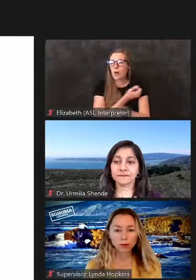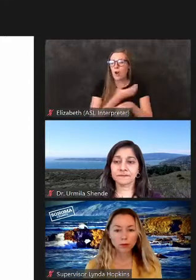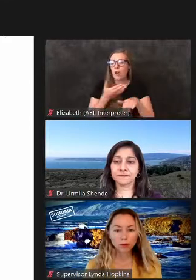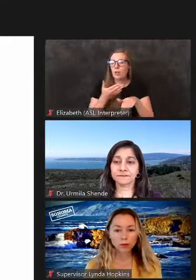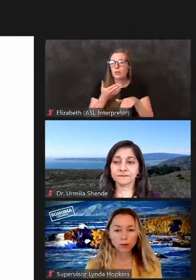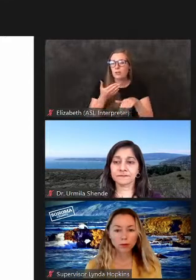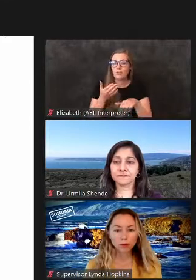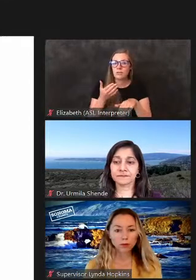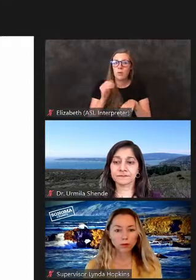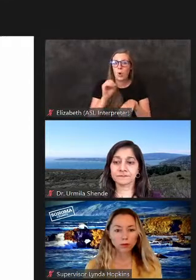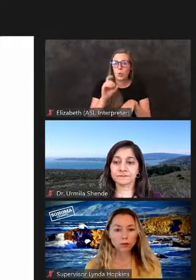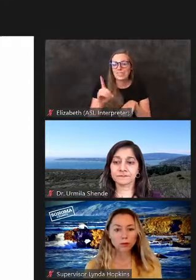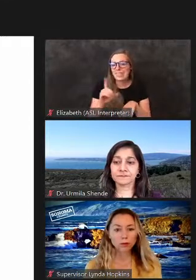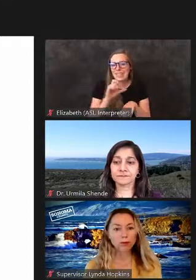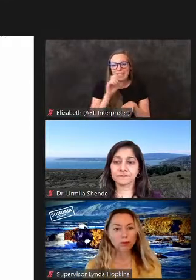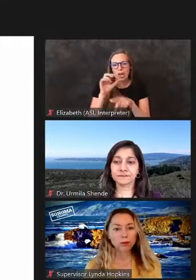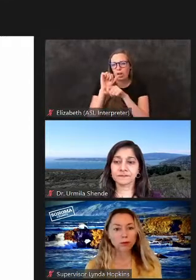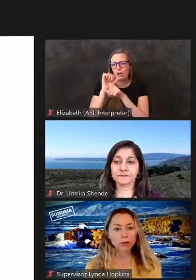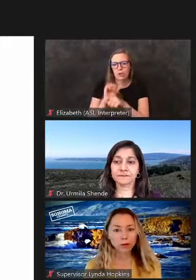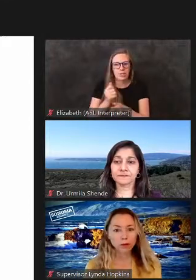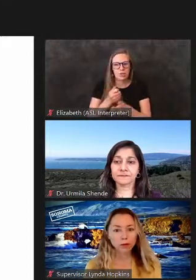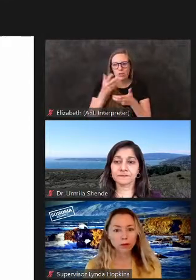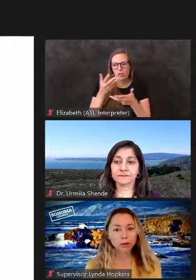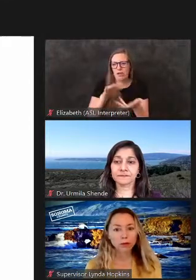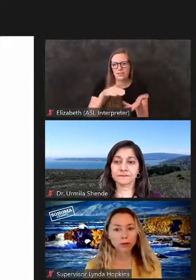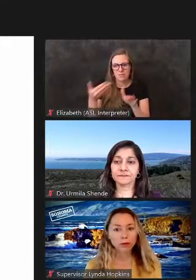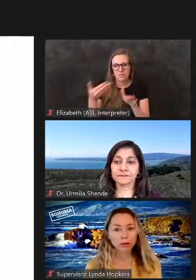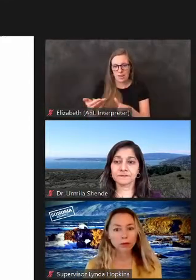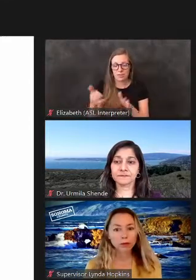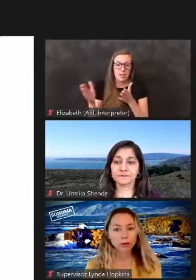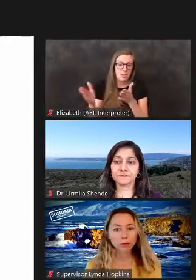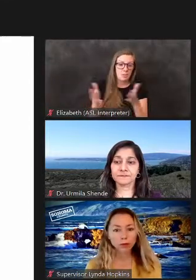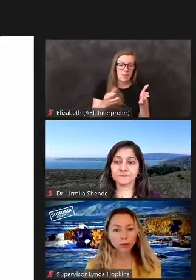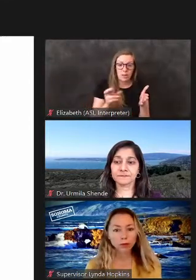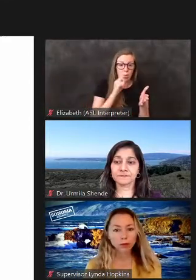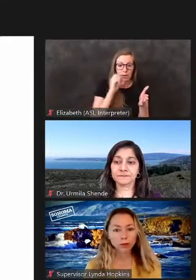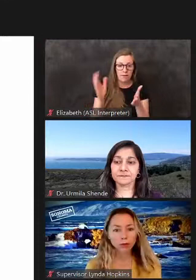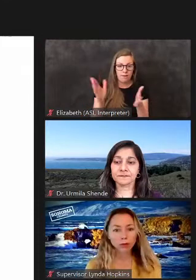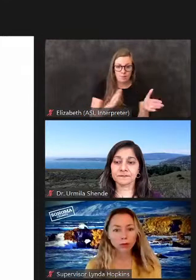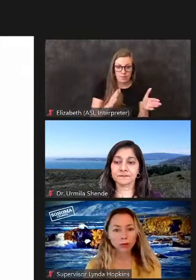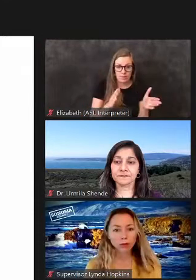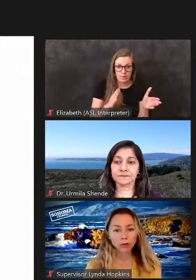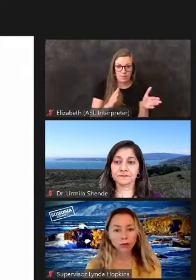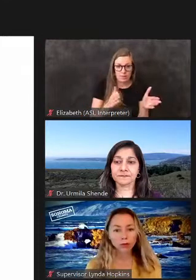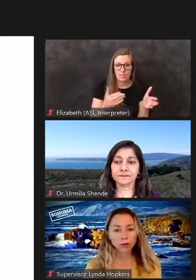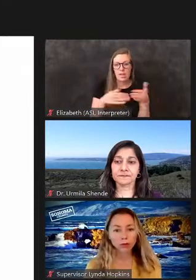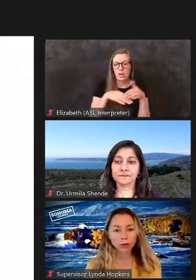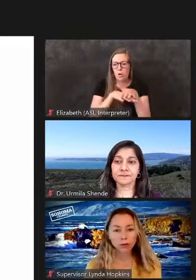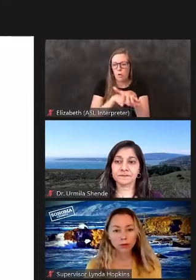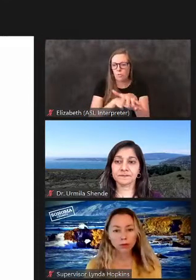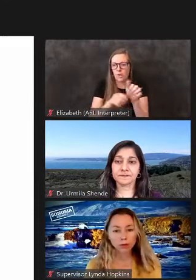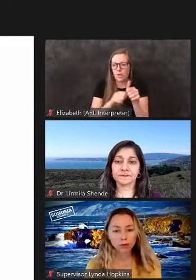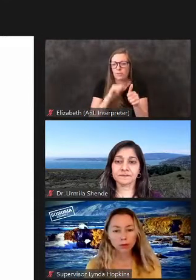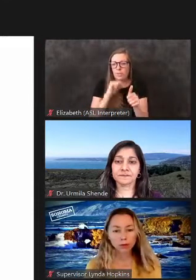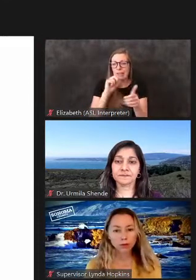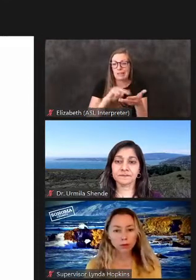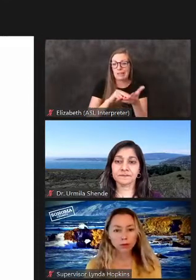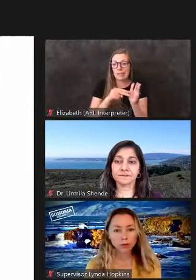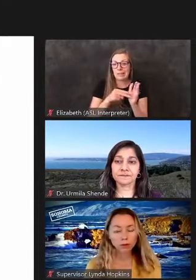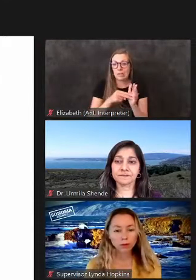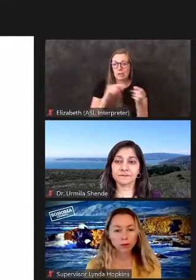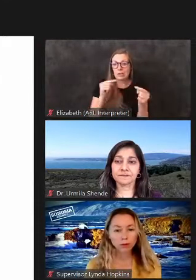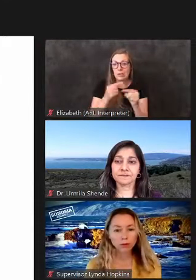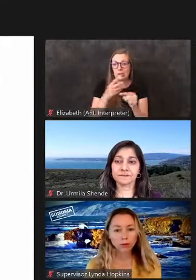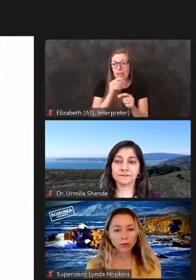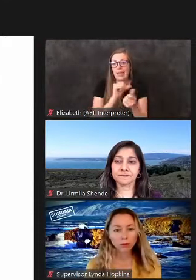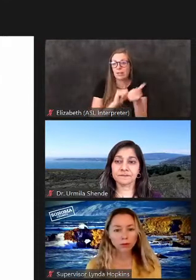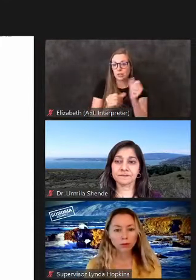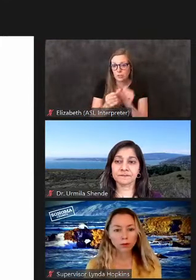de2 no es una casa tradicional s un ado doces de ellos iba a los años y se cidio